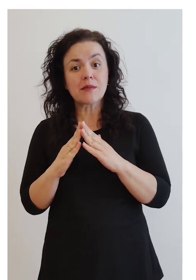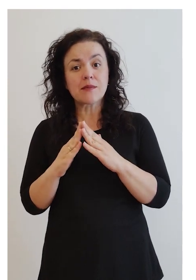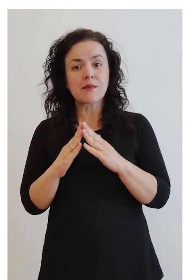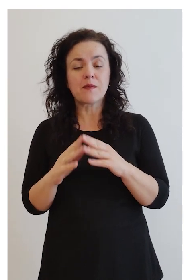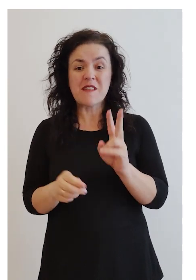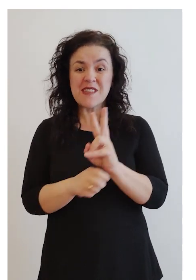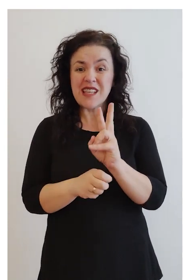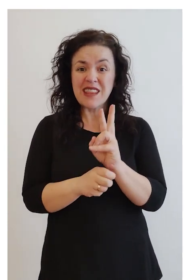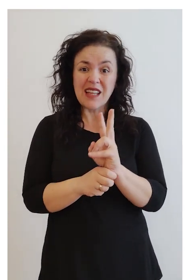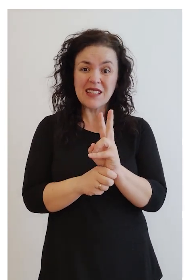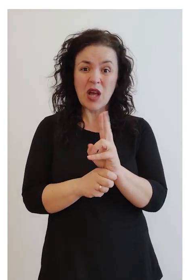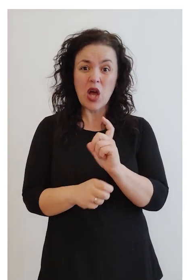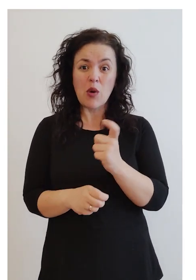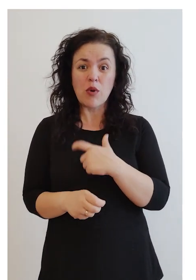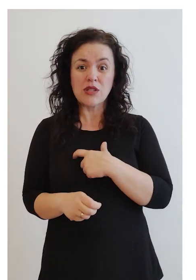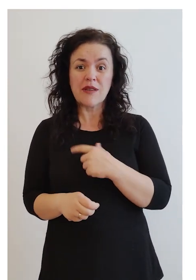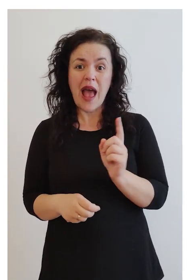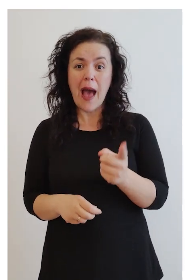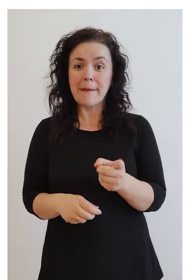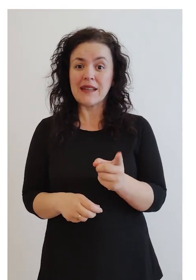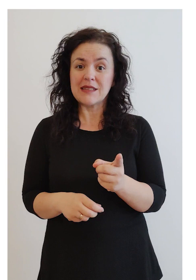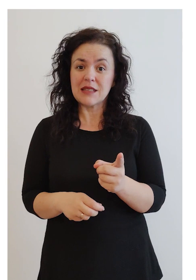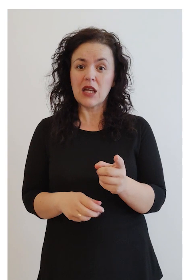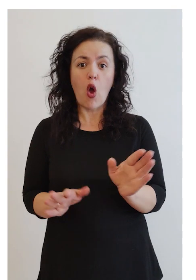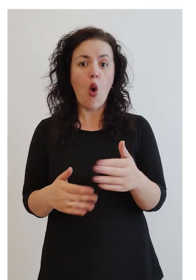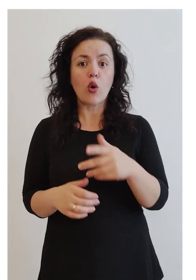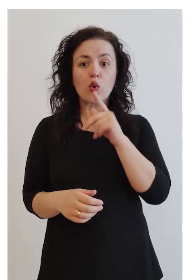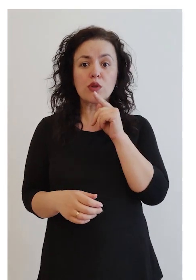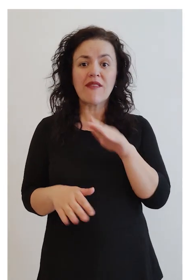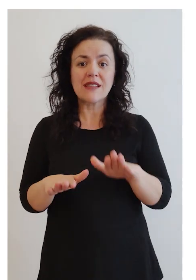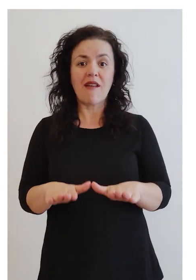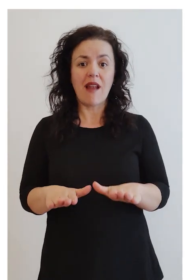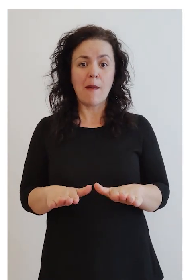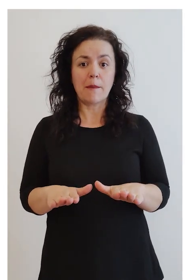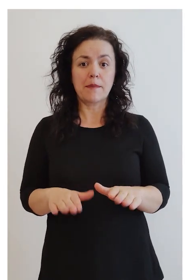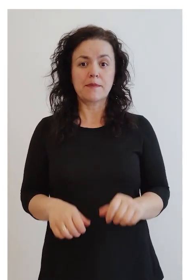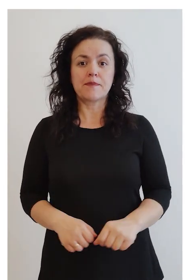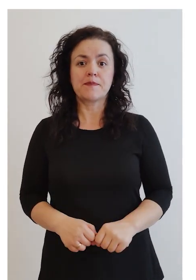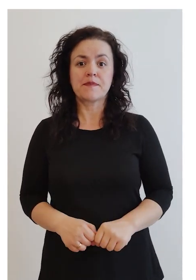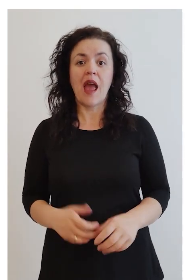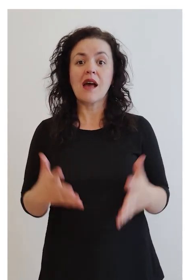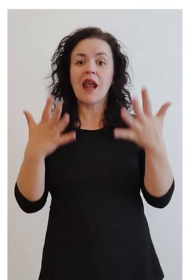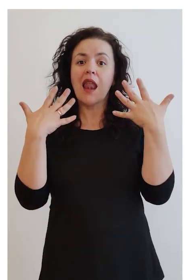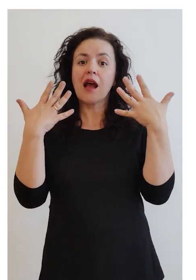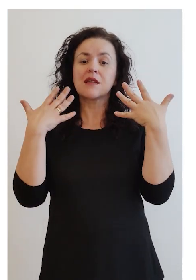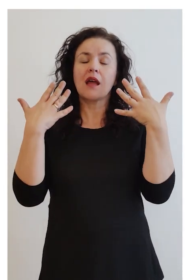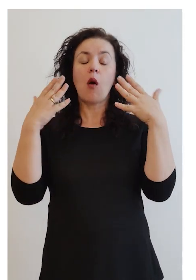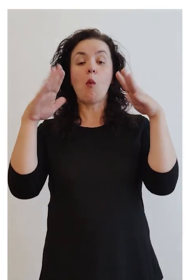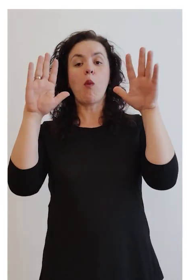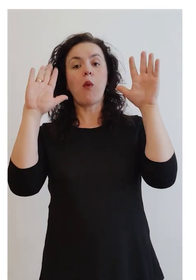Relaxarea pe o plajă însorită poate crea un fals sentiment de securitate.